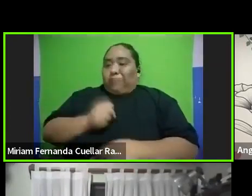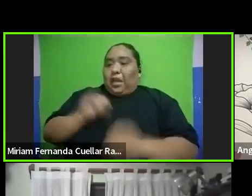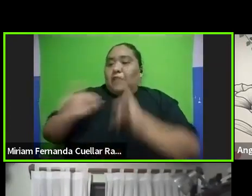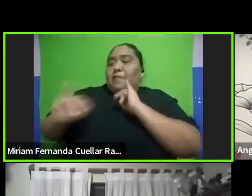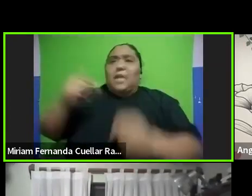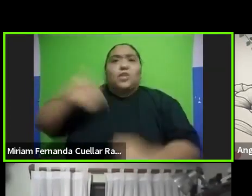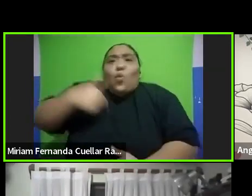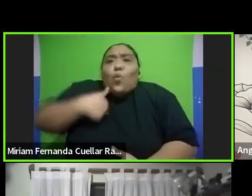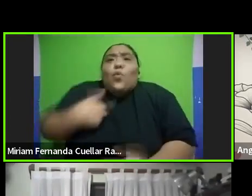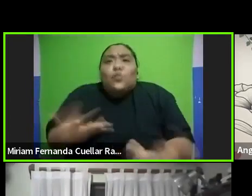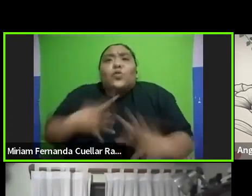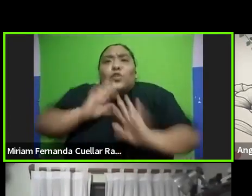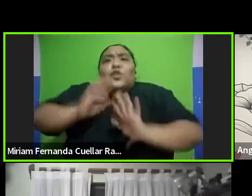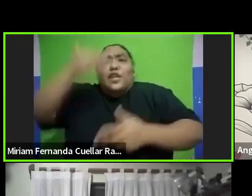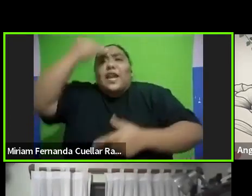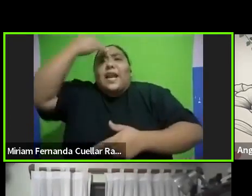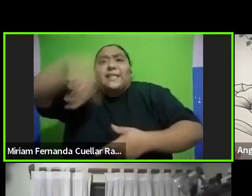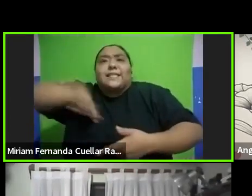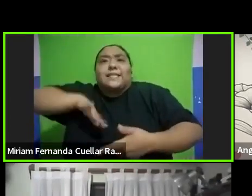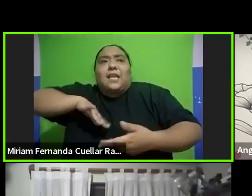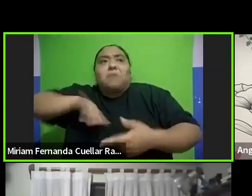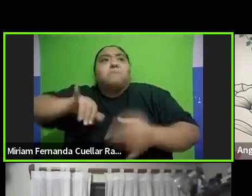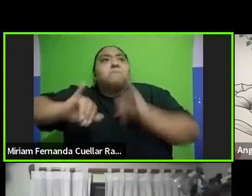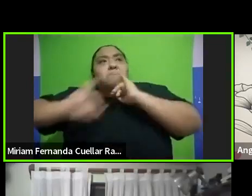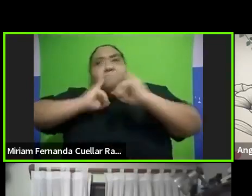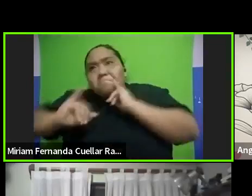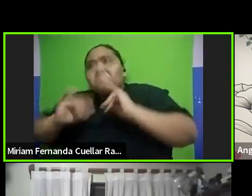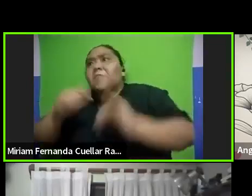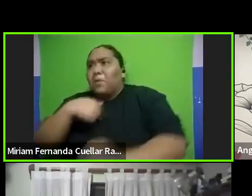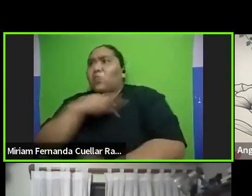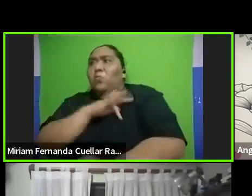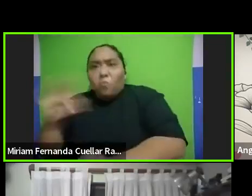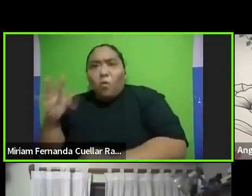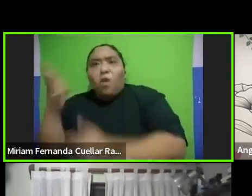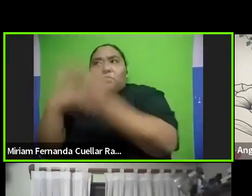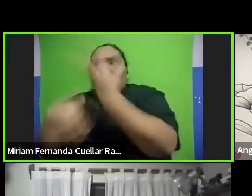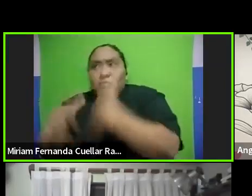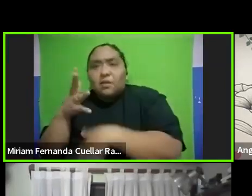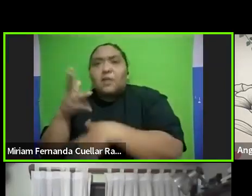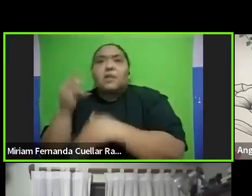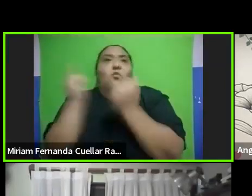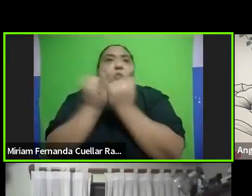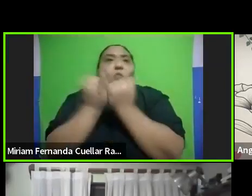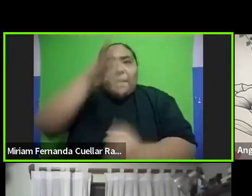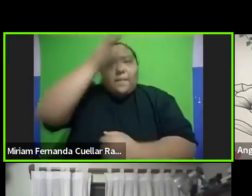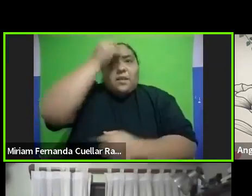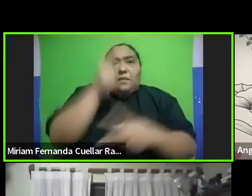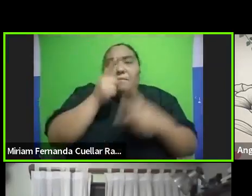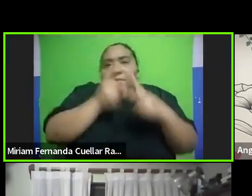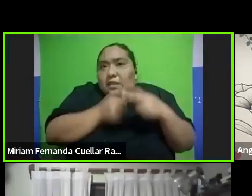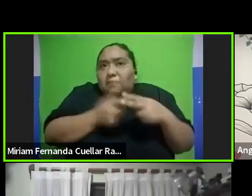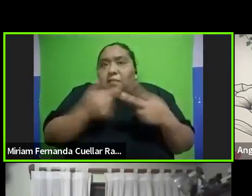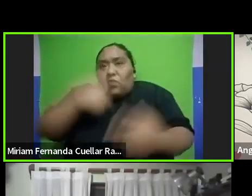depender de un que, además. que además supiera matemáticas era como muy era como muy complejo.